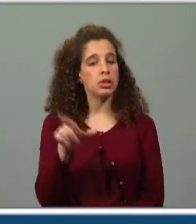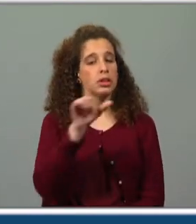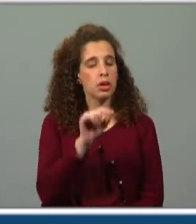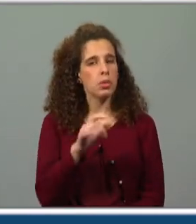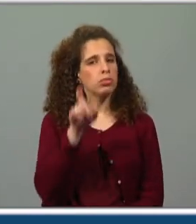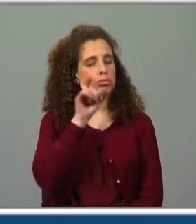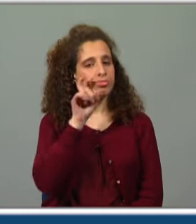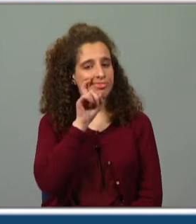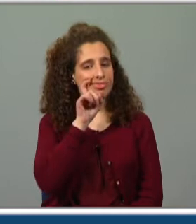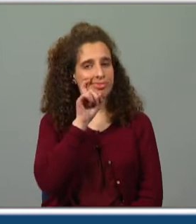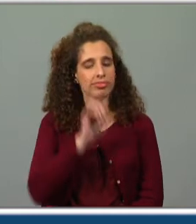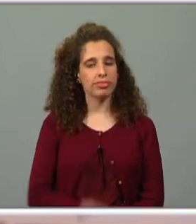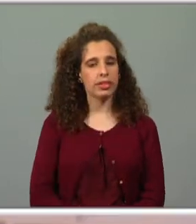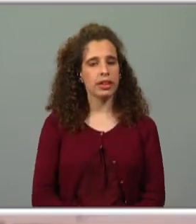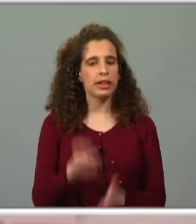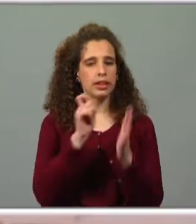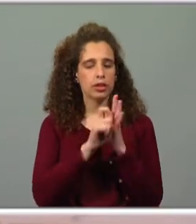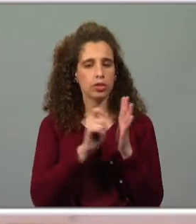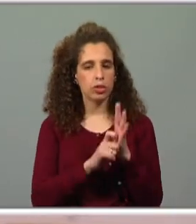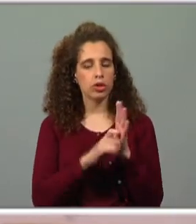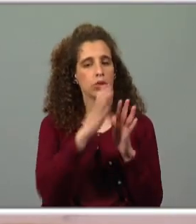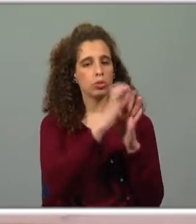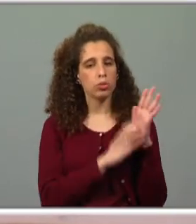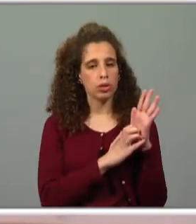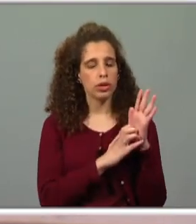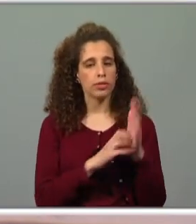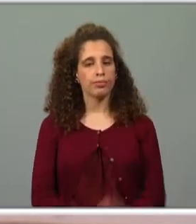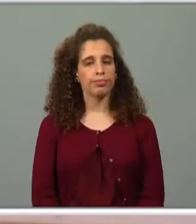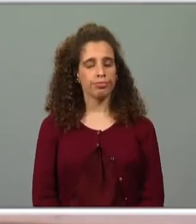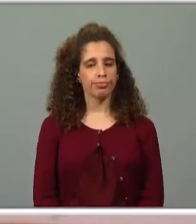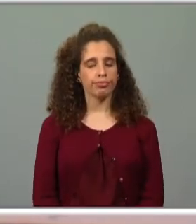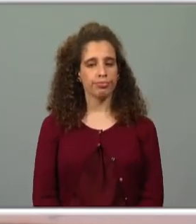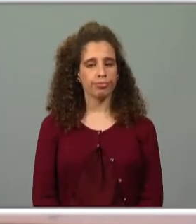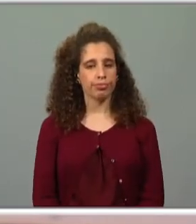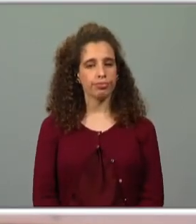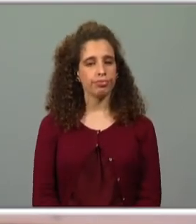alguma segurança desse lado a escrita de um texto descritivo é isso que vamos 在那方面的一些安全性描述性文本，這就是我們要寫的